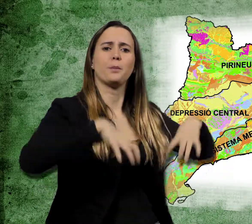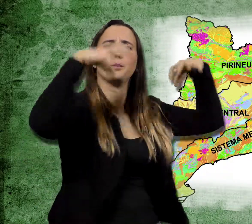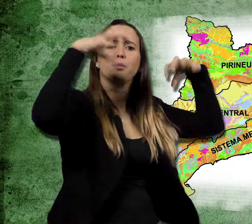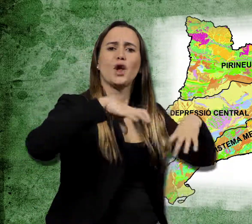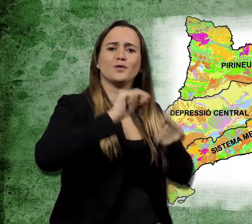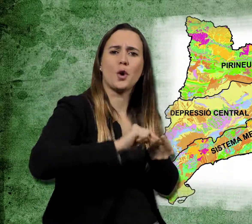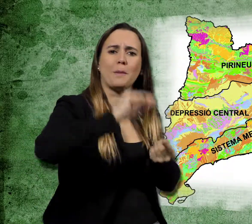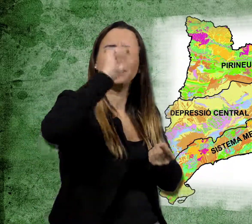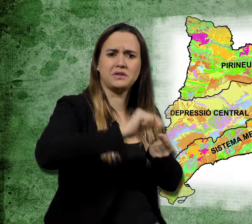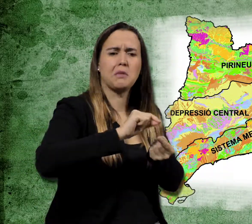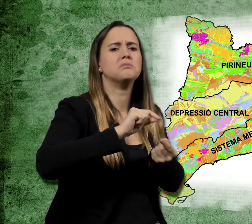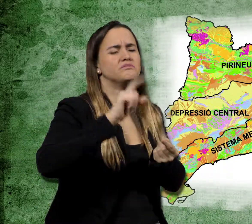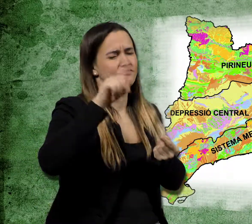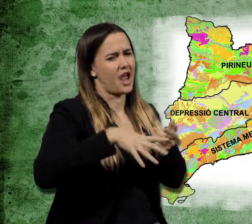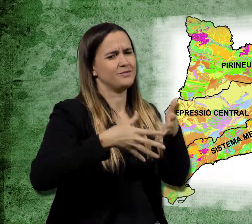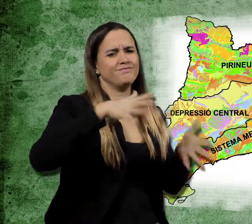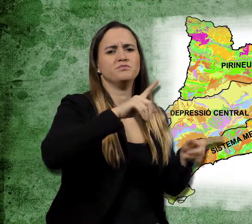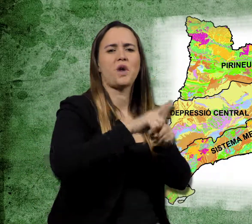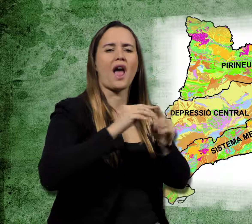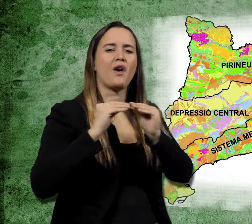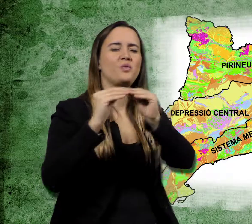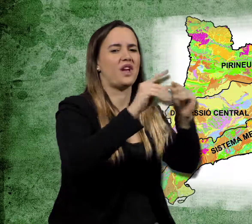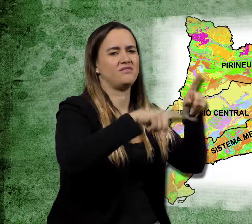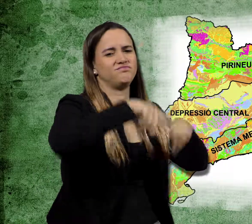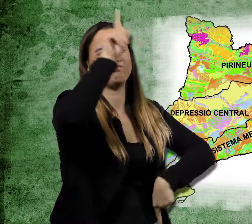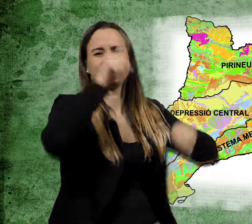La pluviometria també és molt irregular,